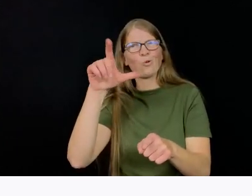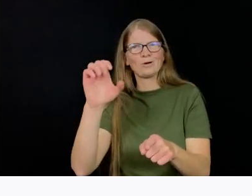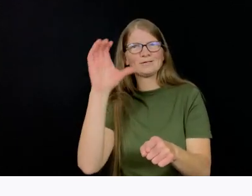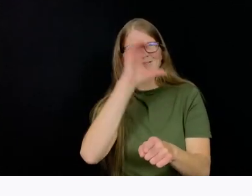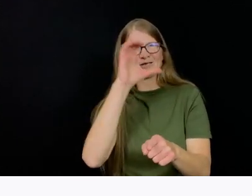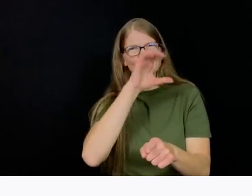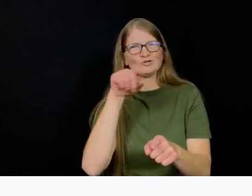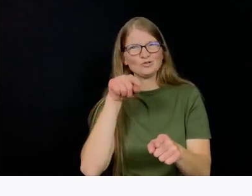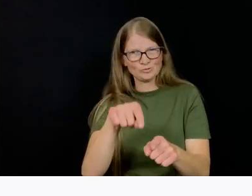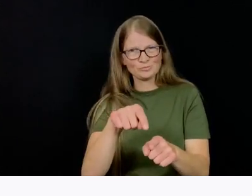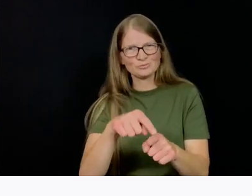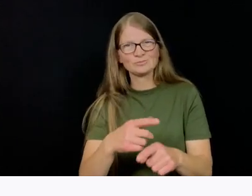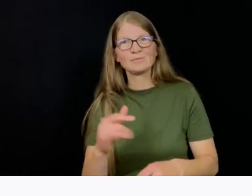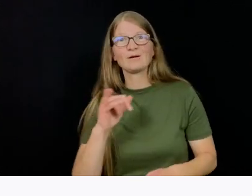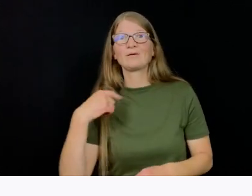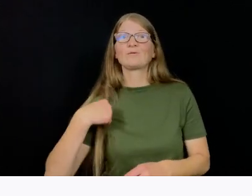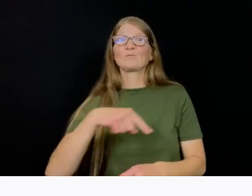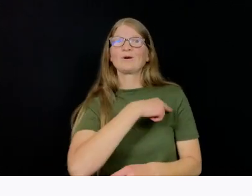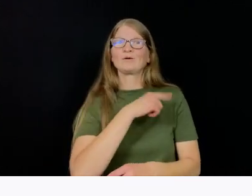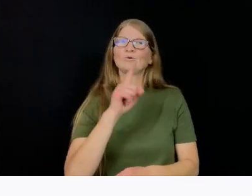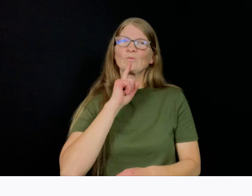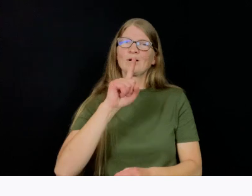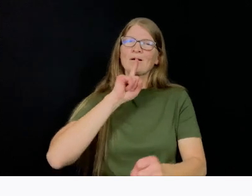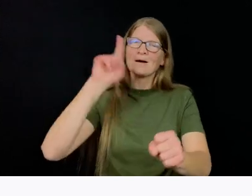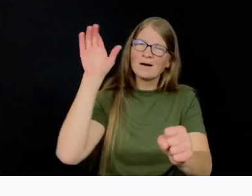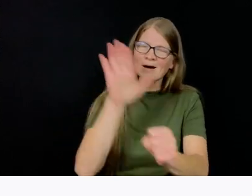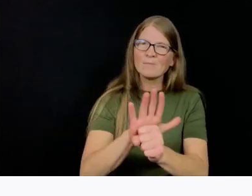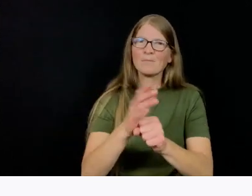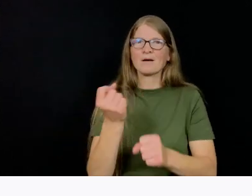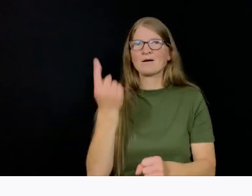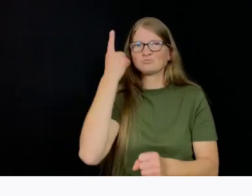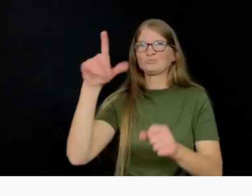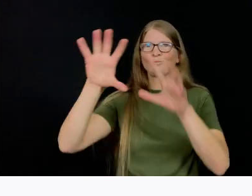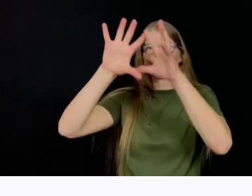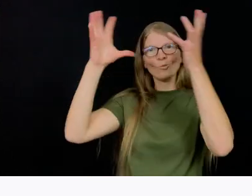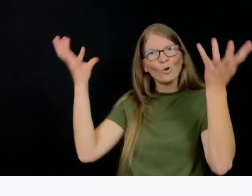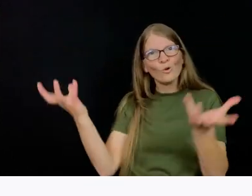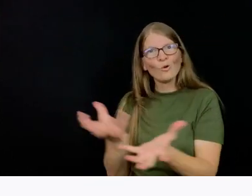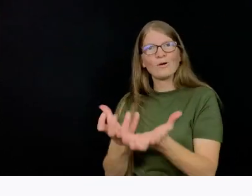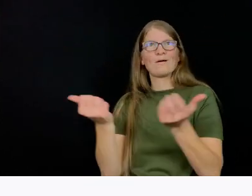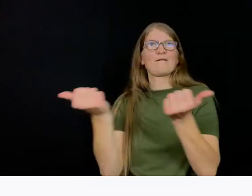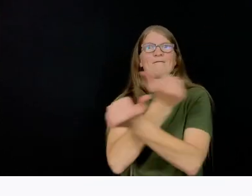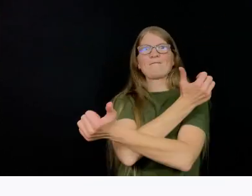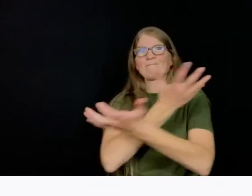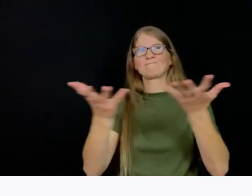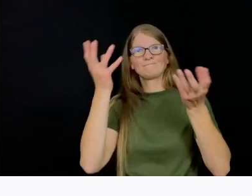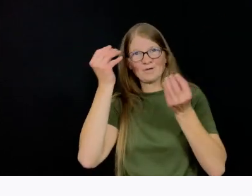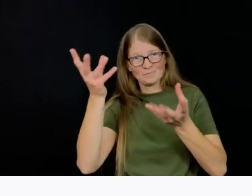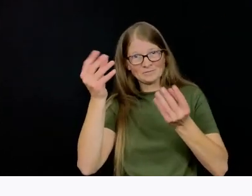لفهم جميع معلومات العالم بعمق يسعدنا أن تكونوا جزءًا من رحلتنا